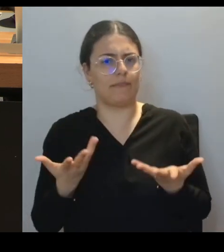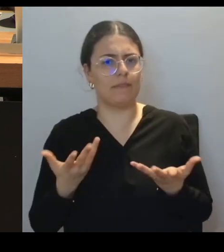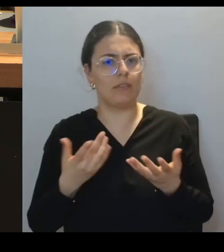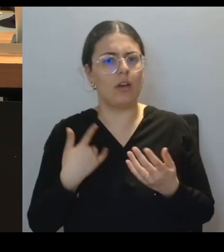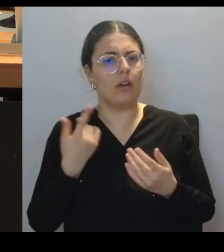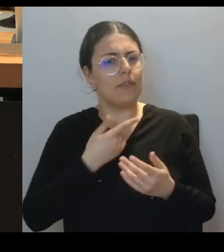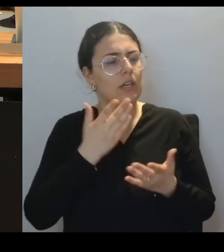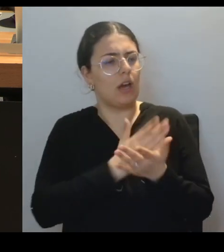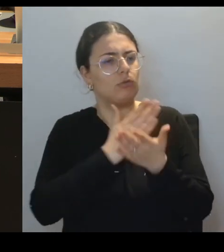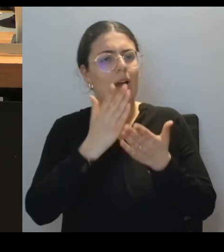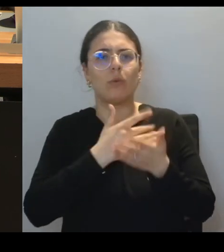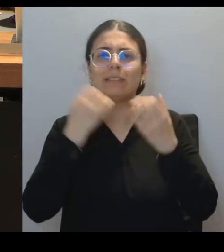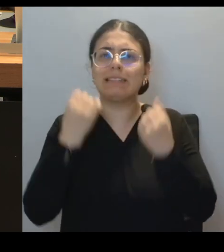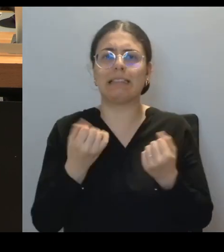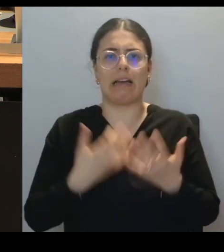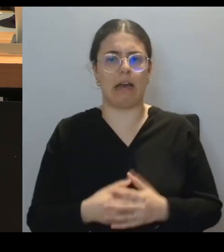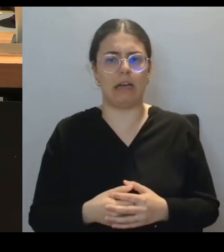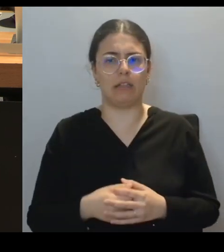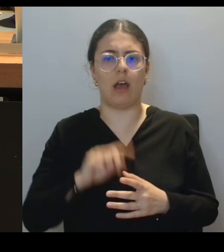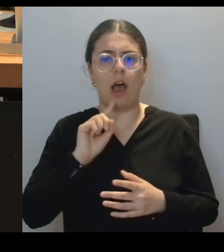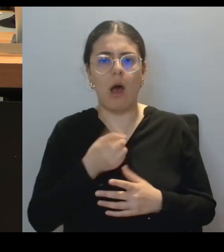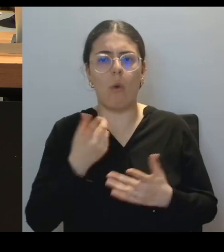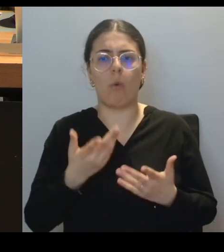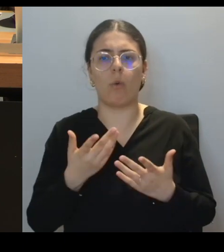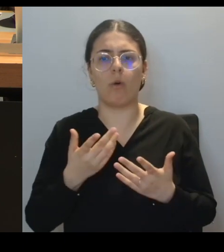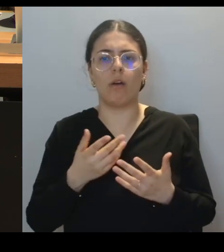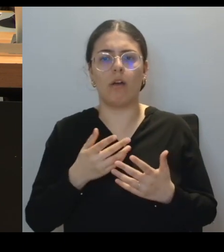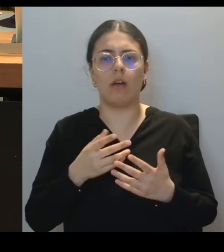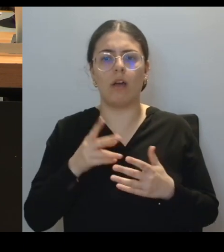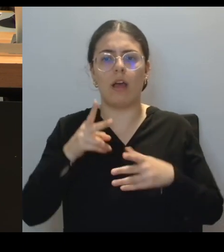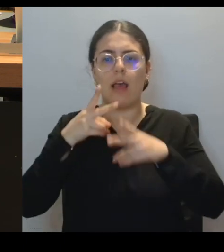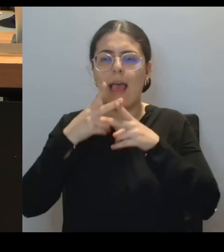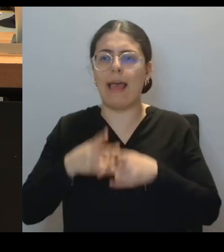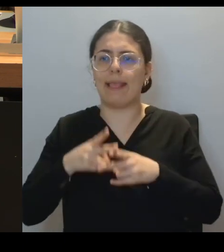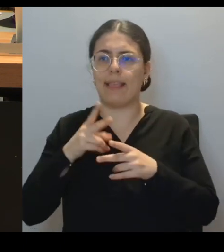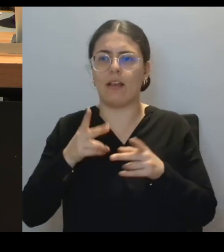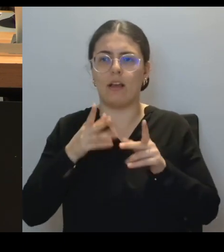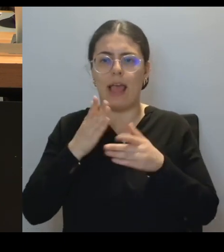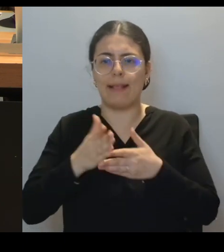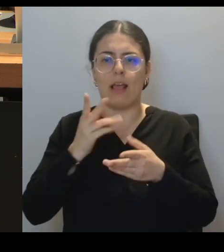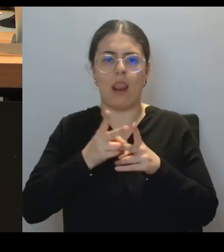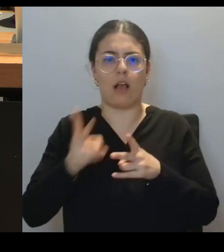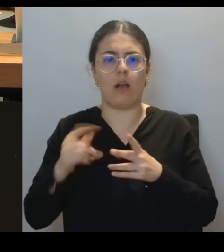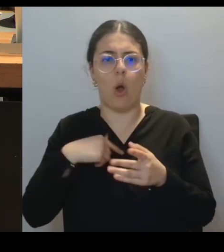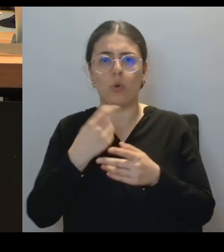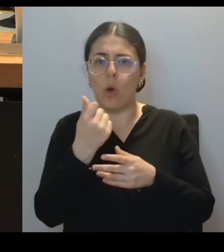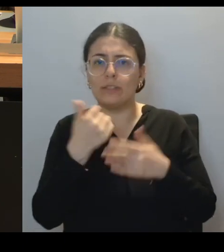der Kosten überhaupt nicht geklärt ist und in keinem Verhältnis mehr steht zu den Risiken, die mit dieser Technologie einhergehen.